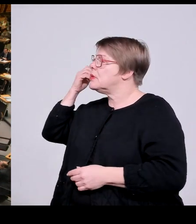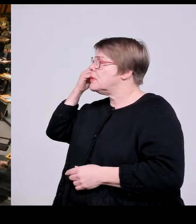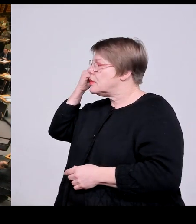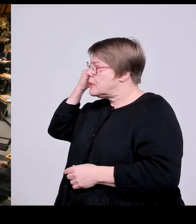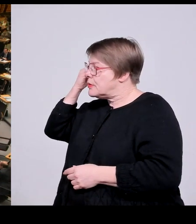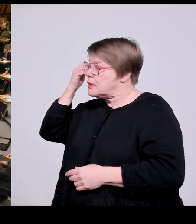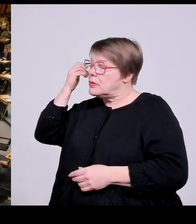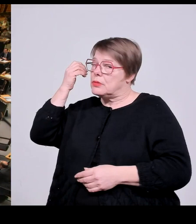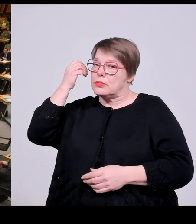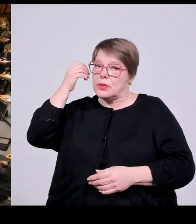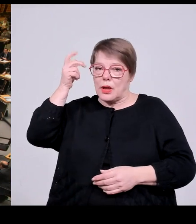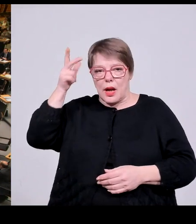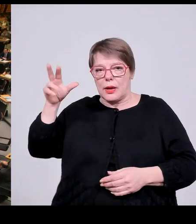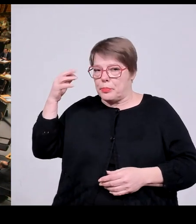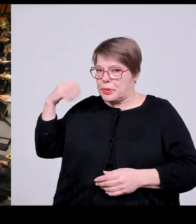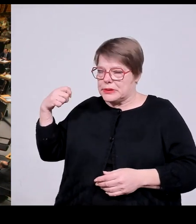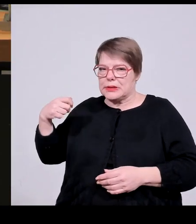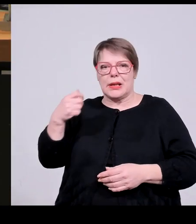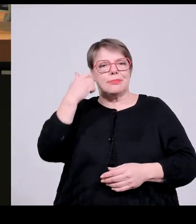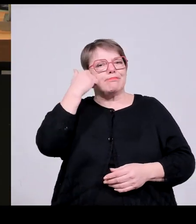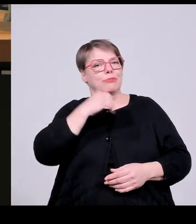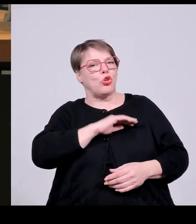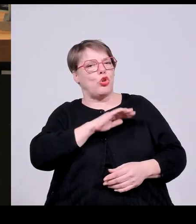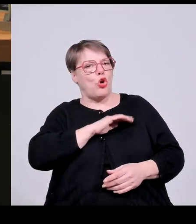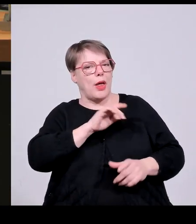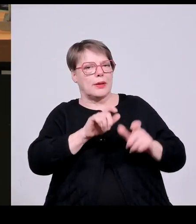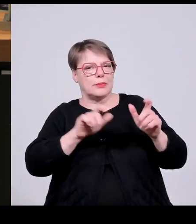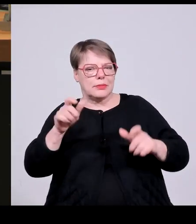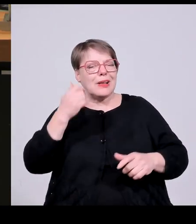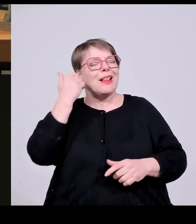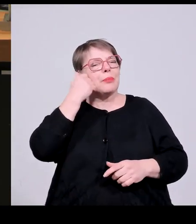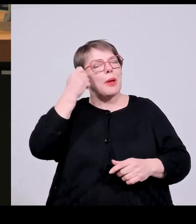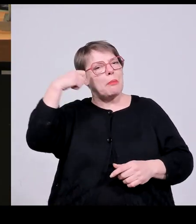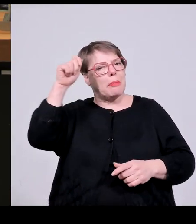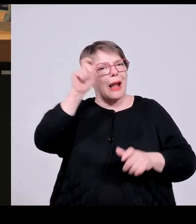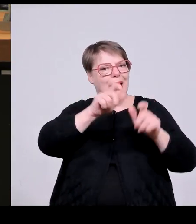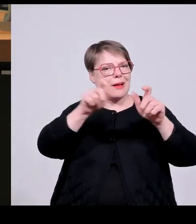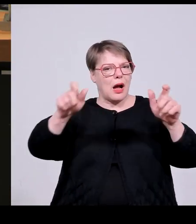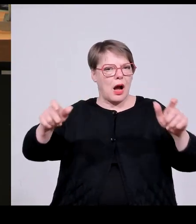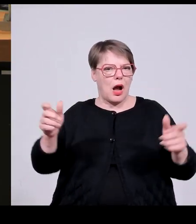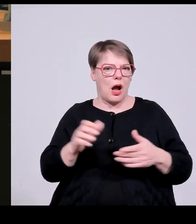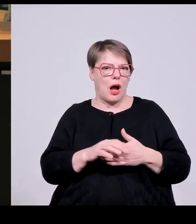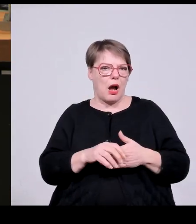Wir wollen alle Kleingärten schützen. Seit Jahren sagen wir das. Wir